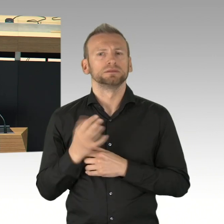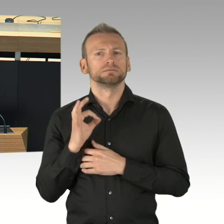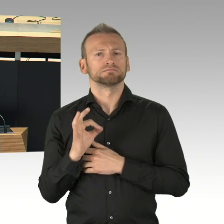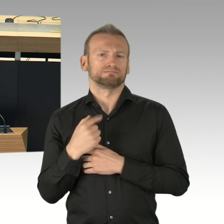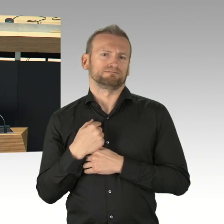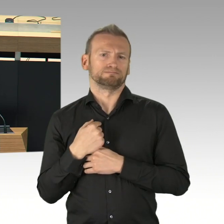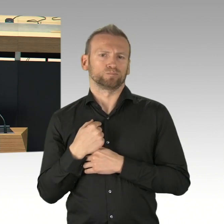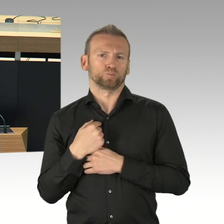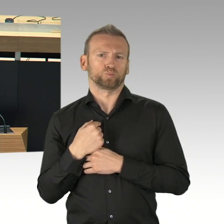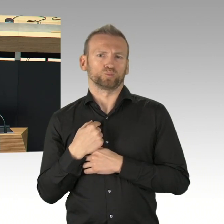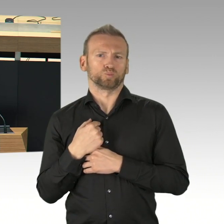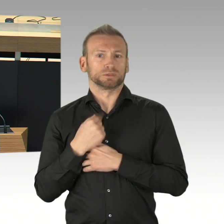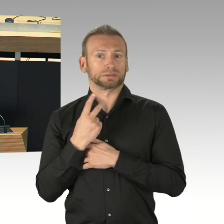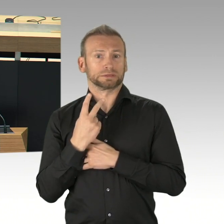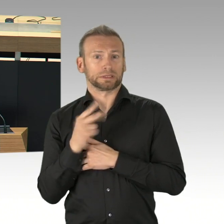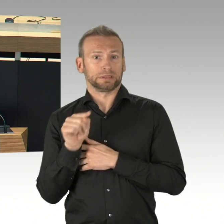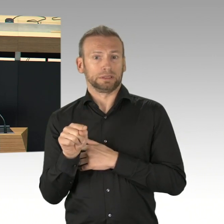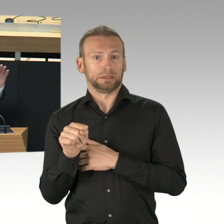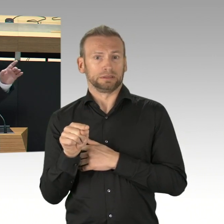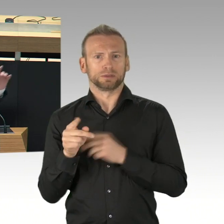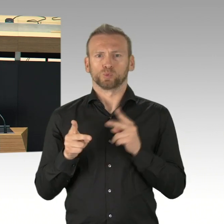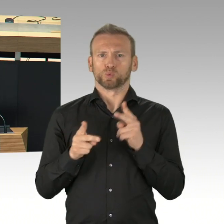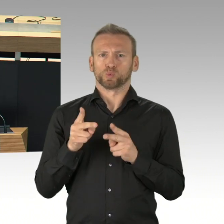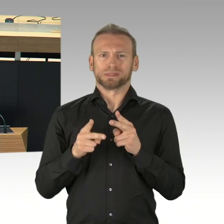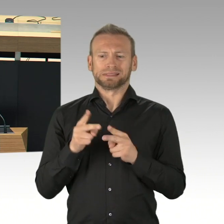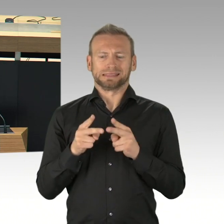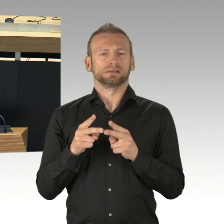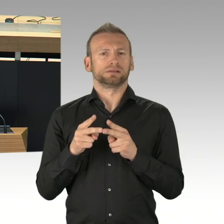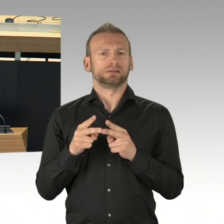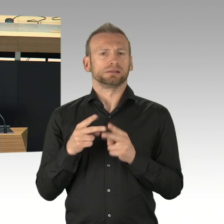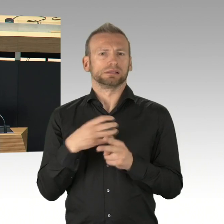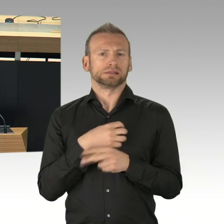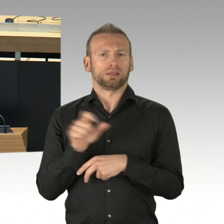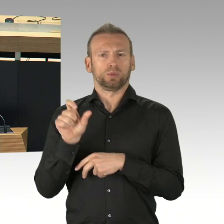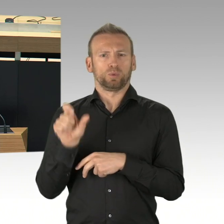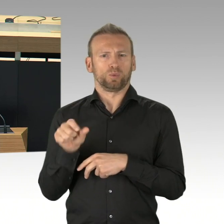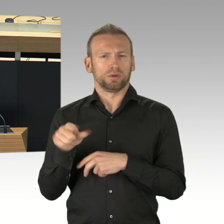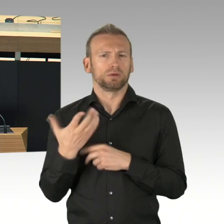dass die Sozialsenatorin der Exekutive den Zugang zu Asylheimen verwehren will,